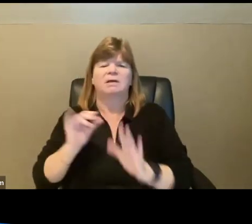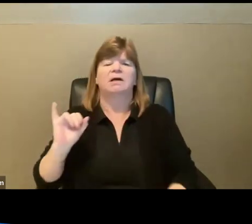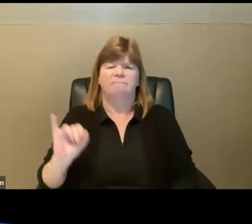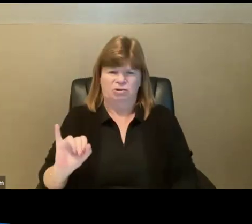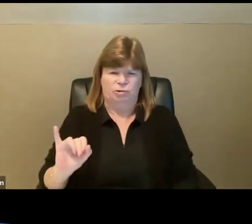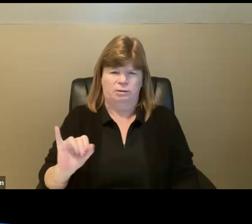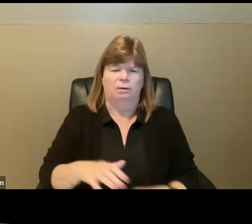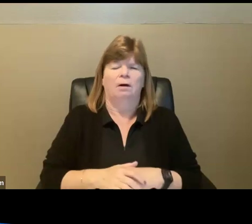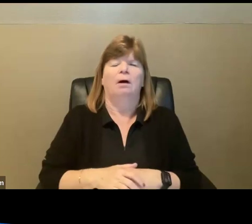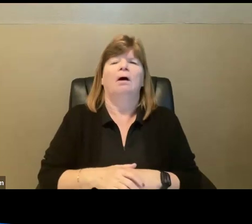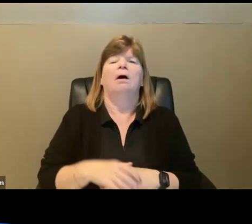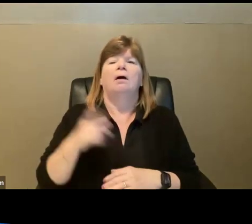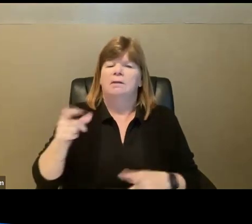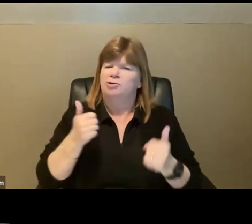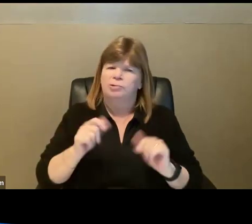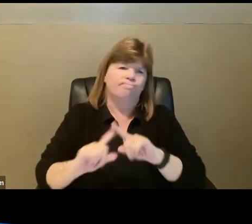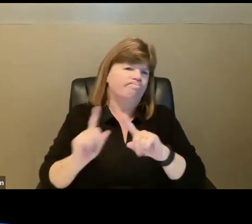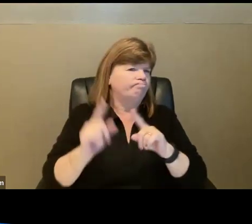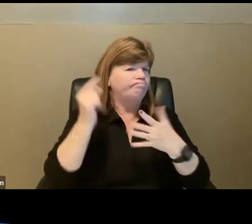Han probado todo tipo de cosas diferentes. Han tenido una terapia de vacío para heridas.